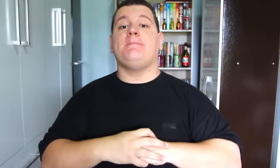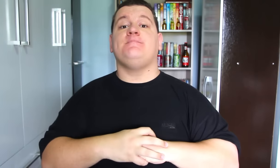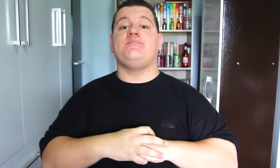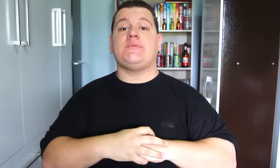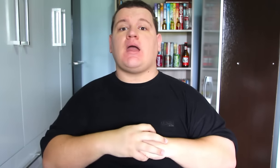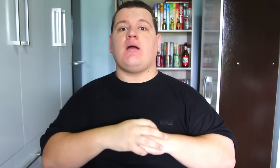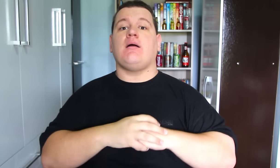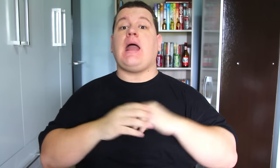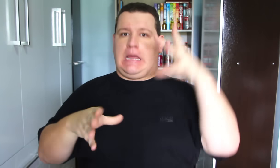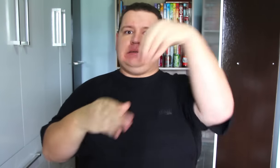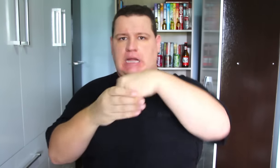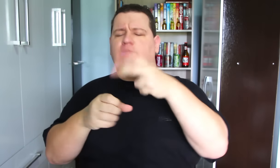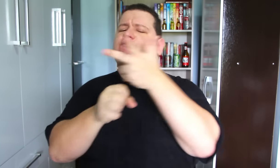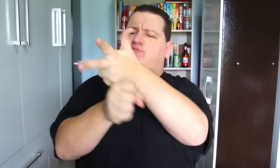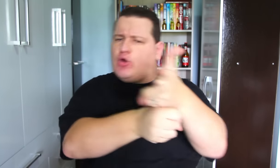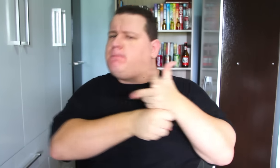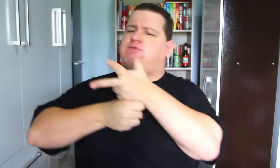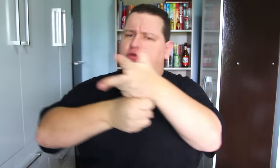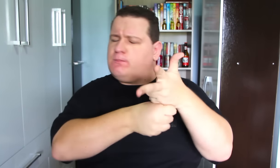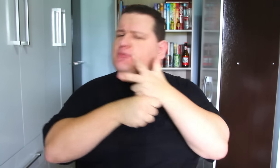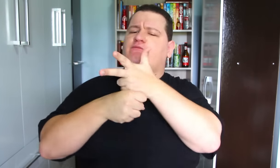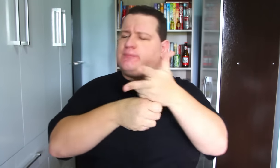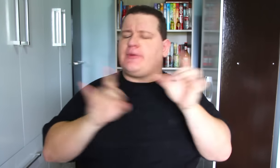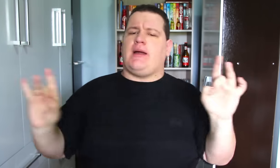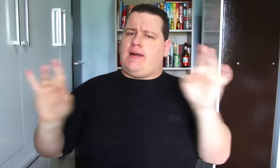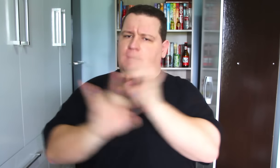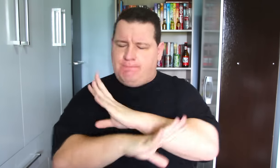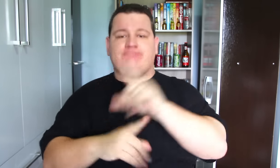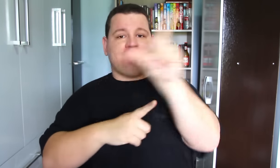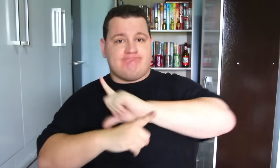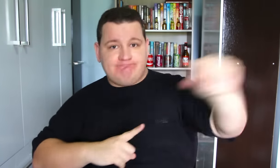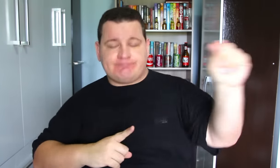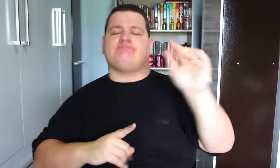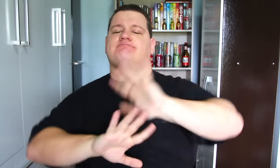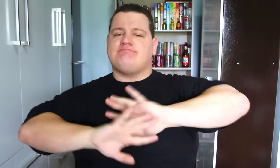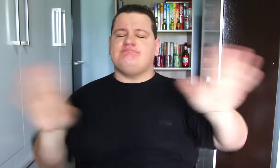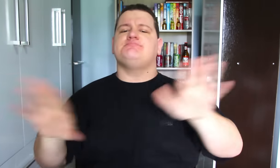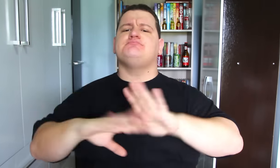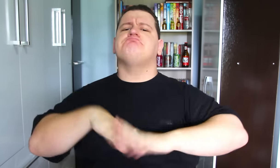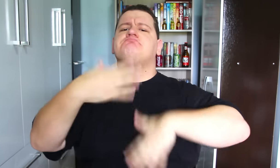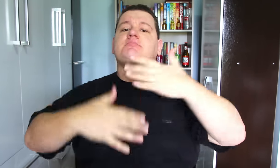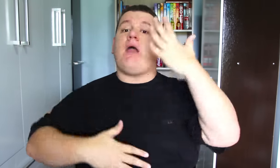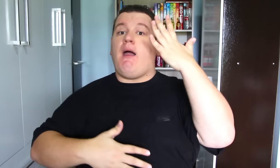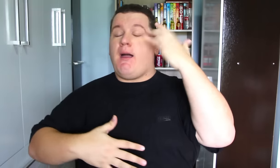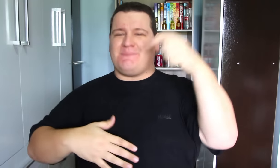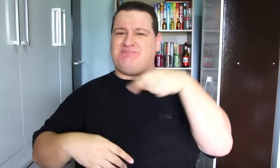Um dia depois após o término das filmagens onde foi gravada uma cena do safári,